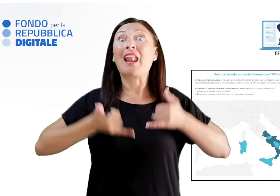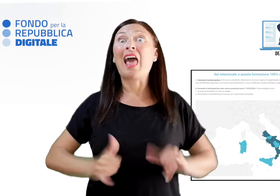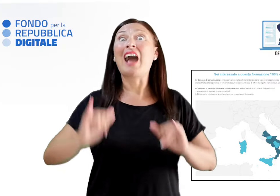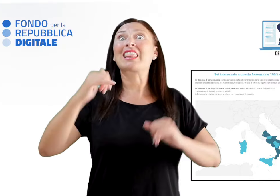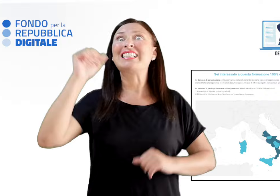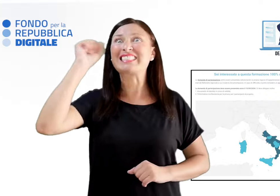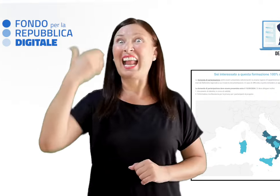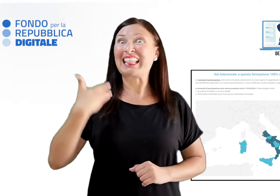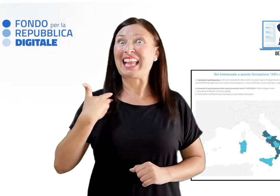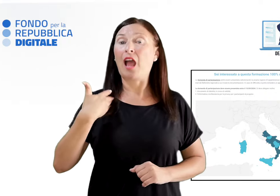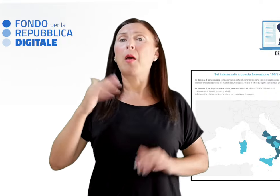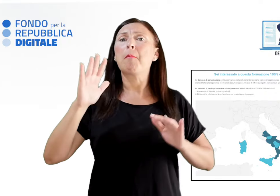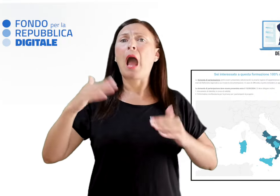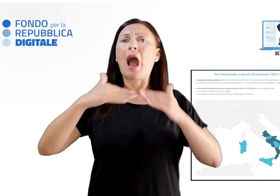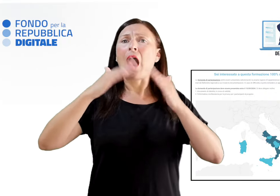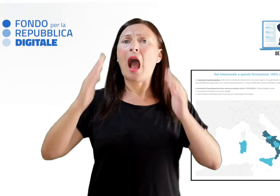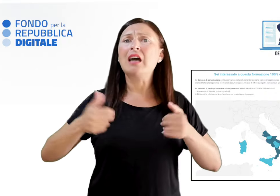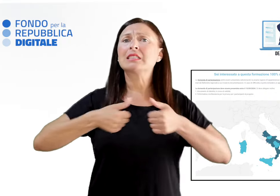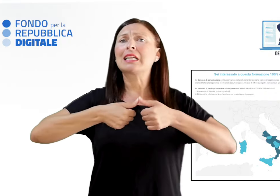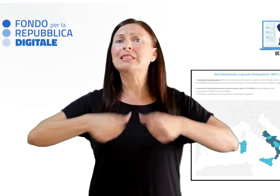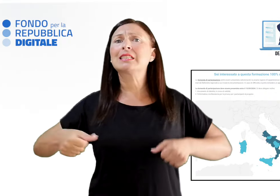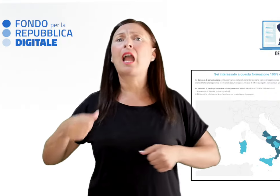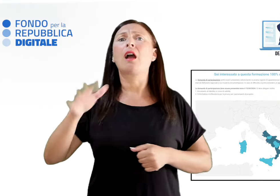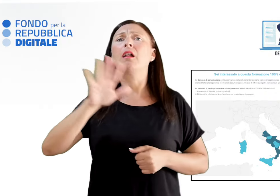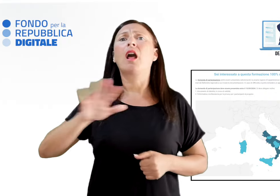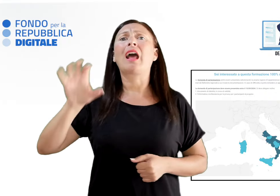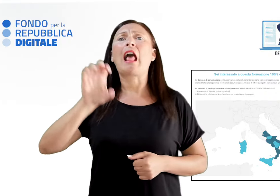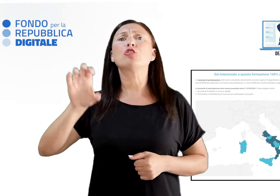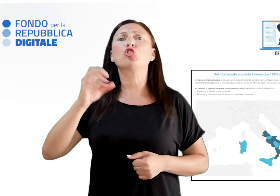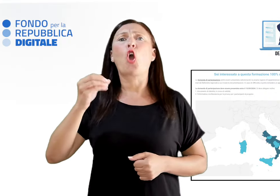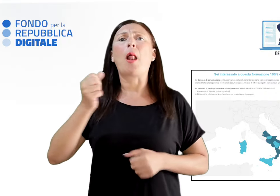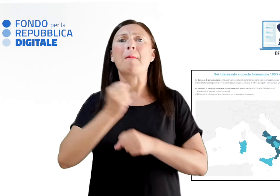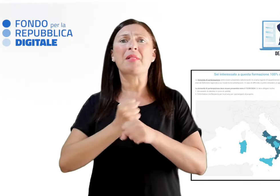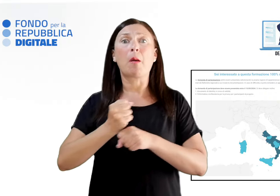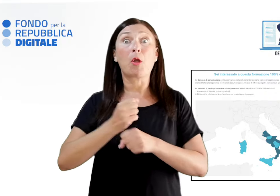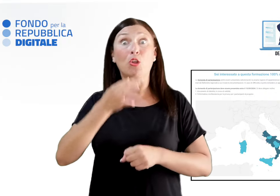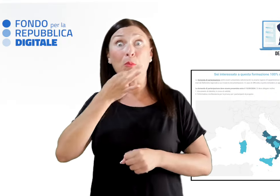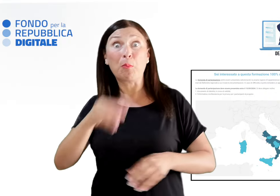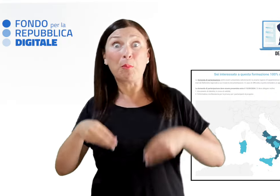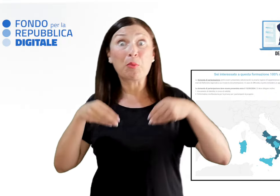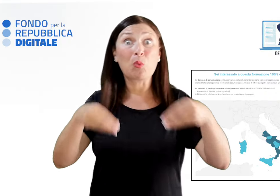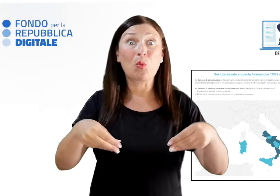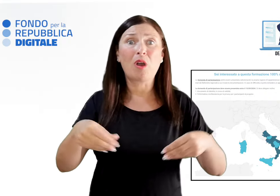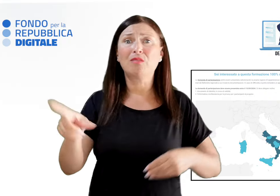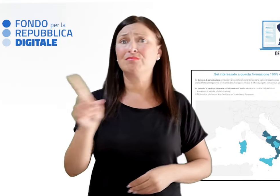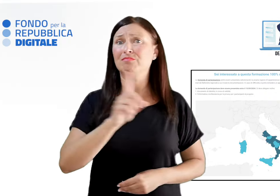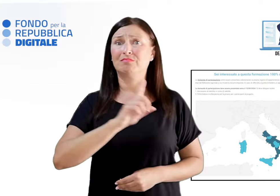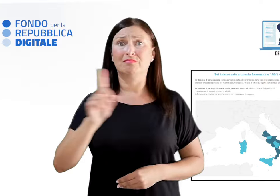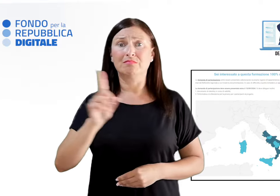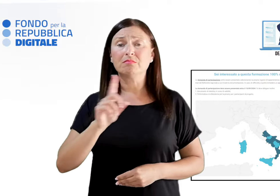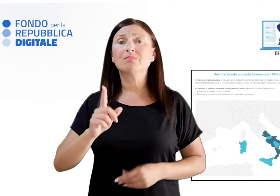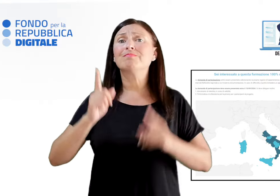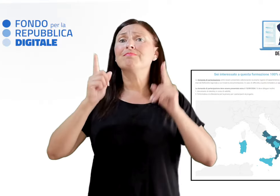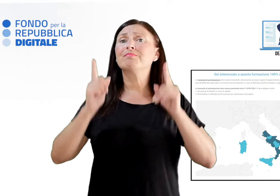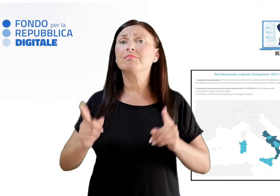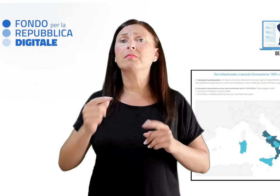ad esempio io sono nato in sardegna e sono residente in piemonte non posso partecipare